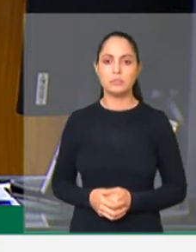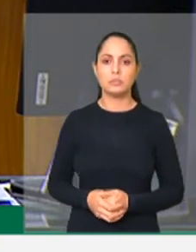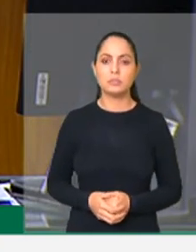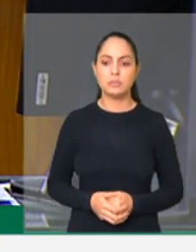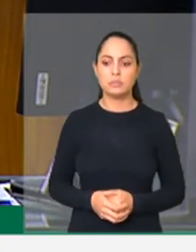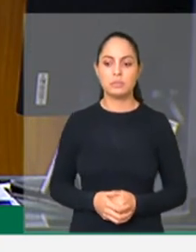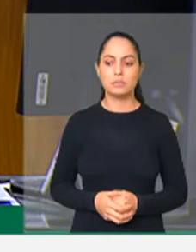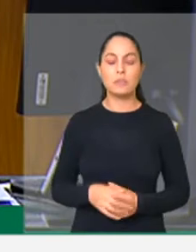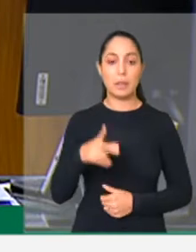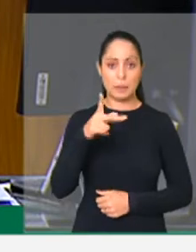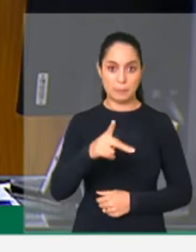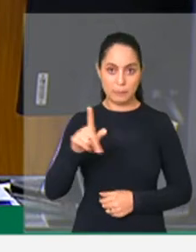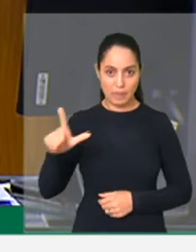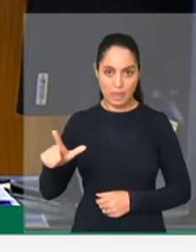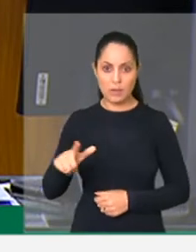SENHOR PRESIDENTE. -- [PRESIDENTE]: MDB?